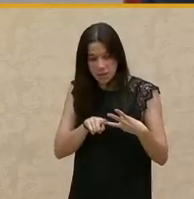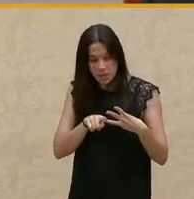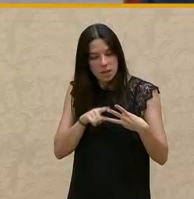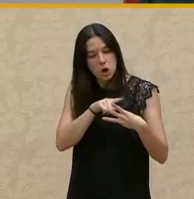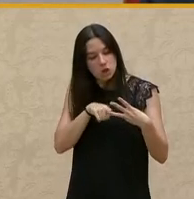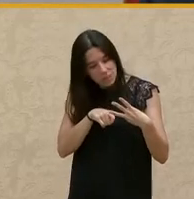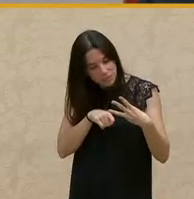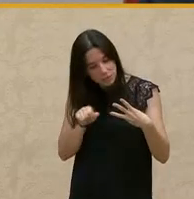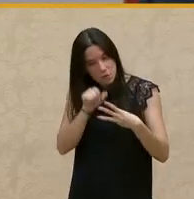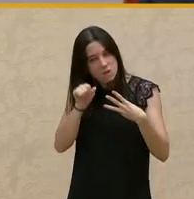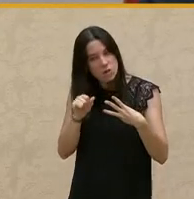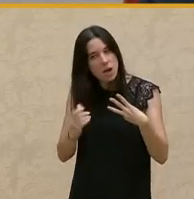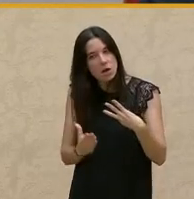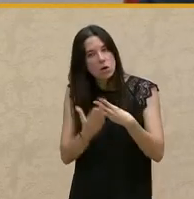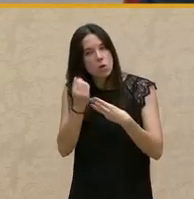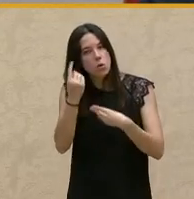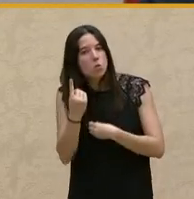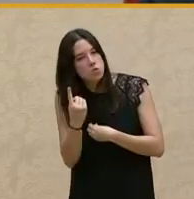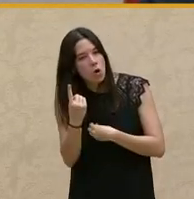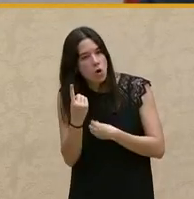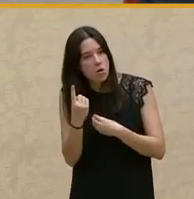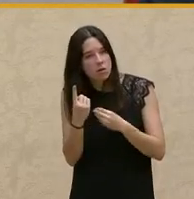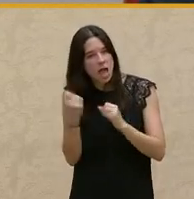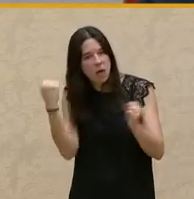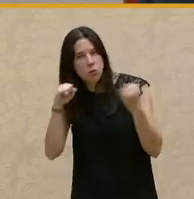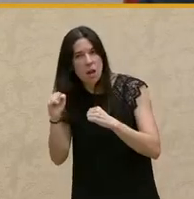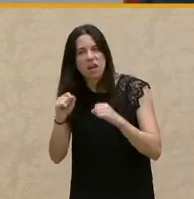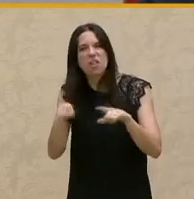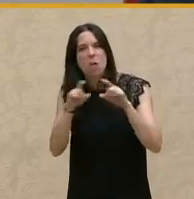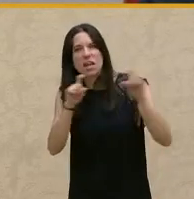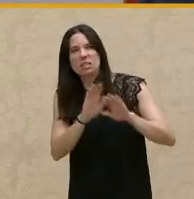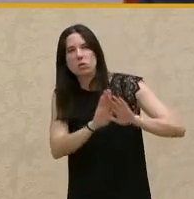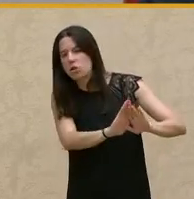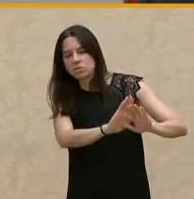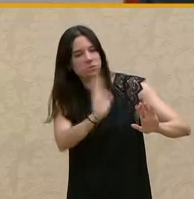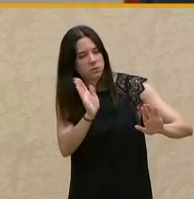independientemente de las instituciones. Es duro decir esto pero es así. Y aquí hay muchas